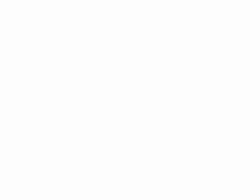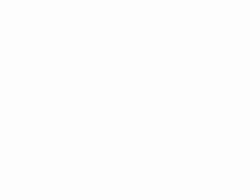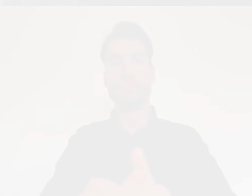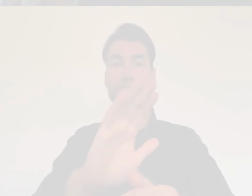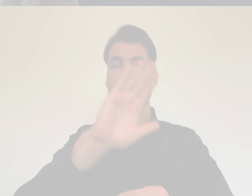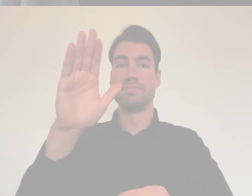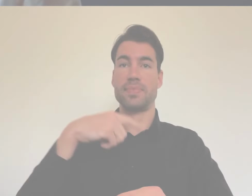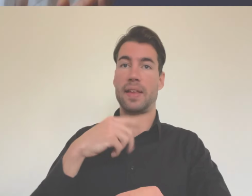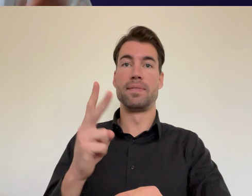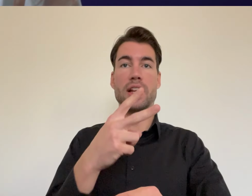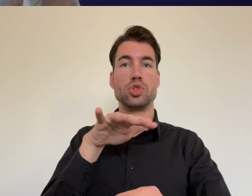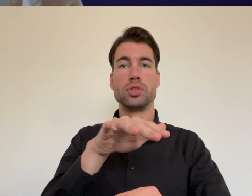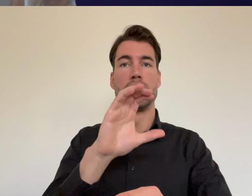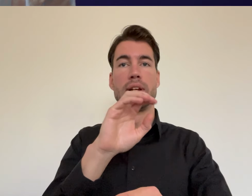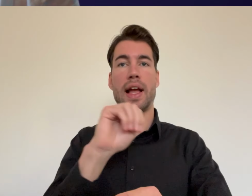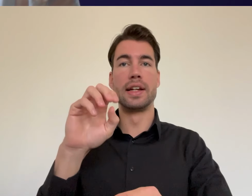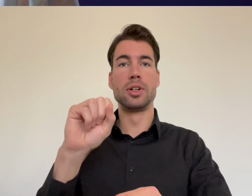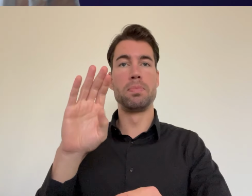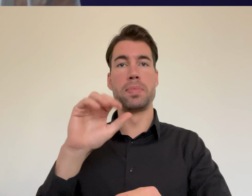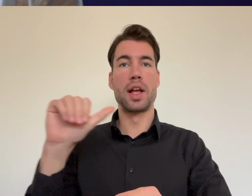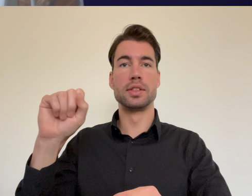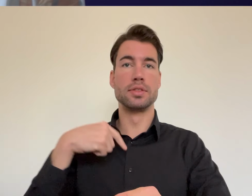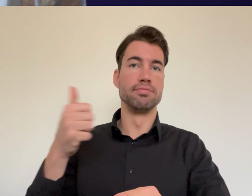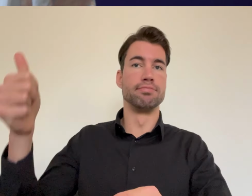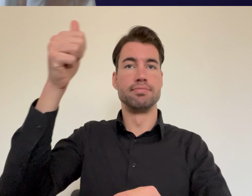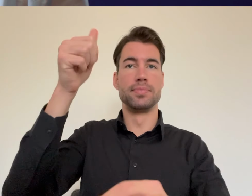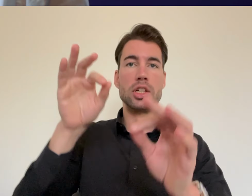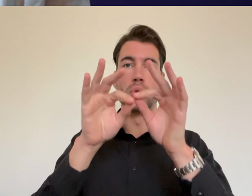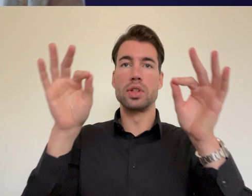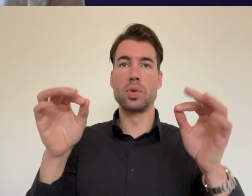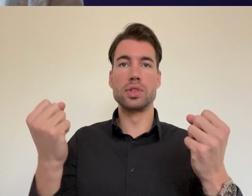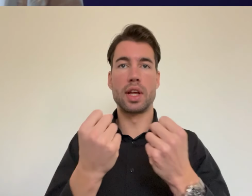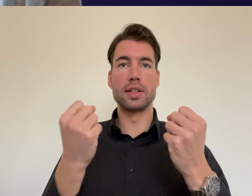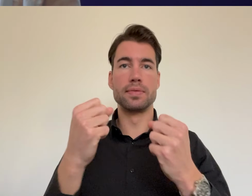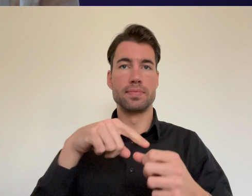Hallo, hier ben ik weer. Cees Baas, hoofd van de gezondheidsdienst Trajectum.